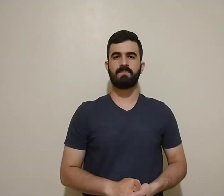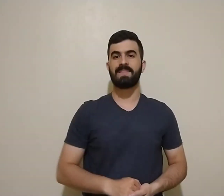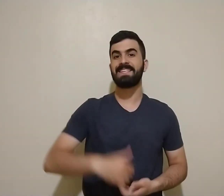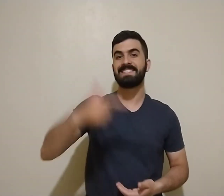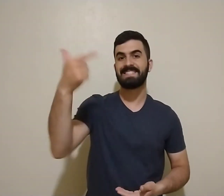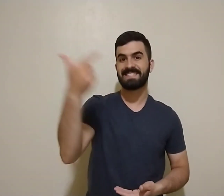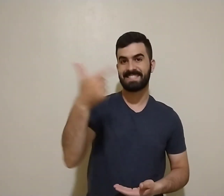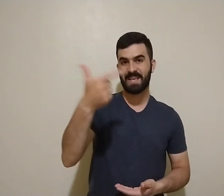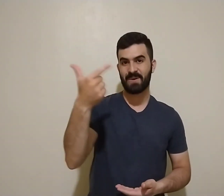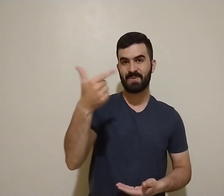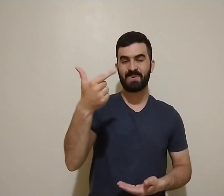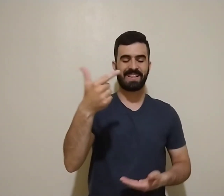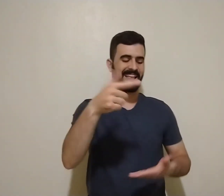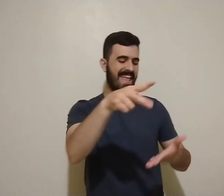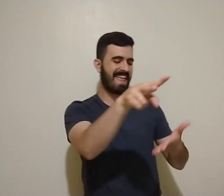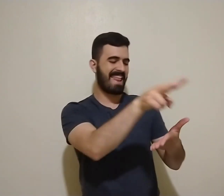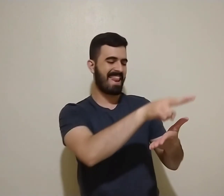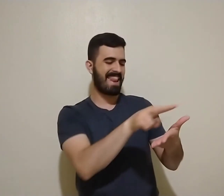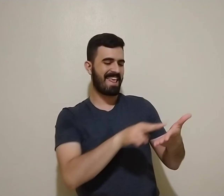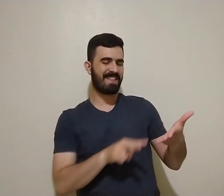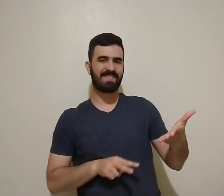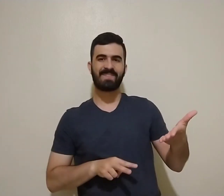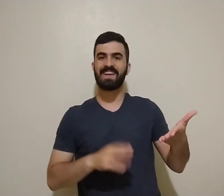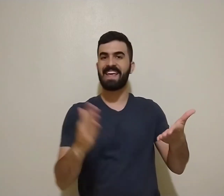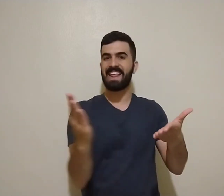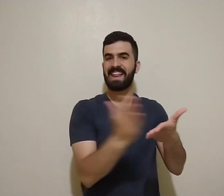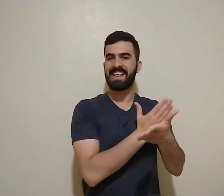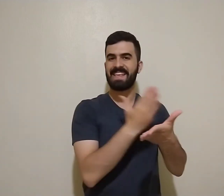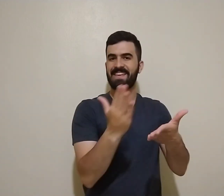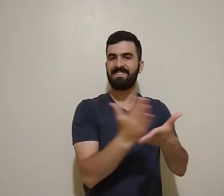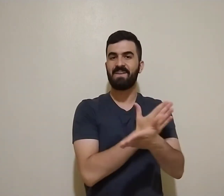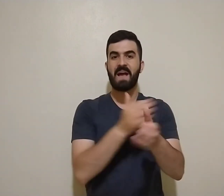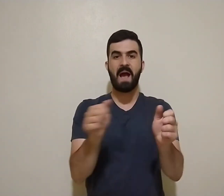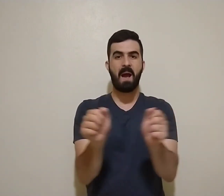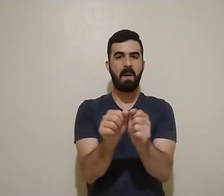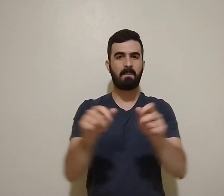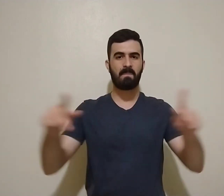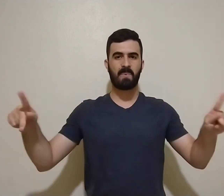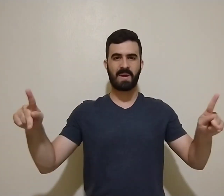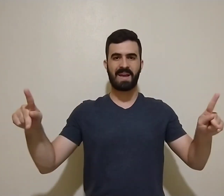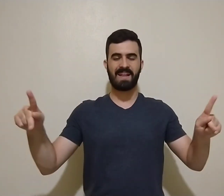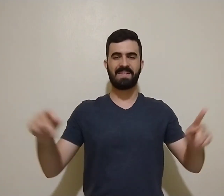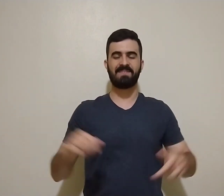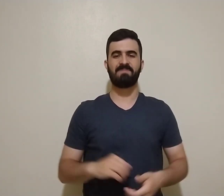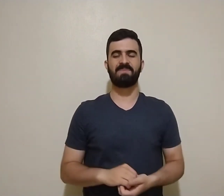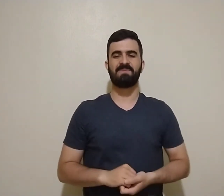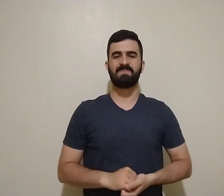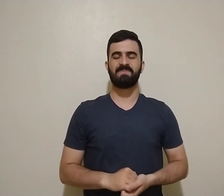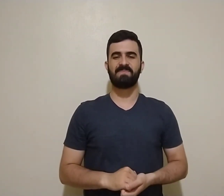Segunda Leitura do Livro do Apocalipse: